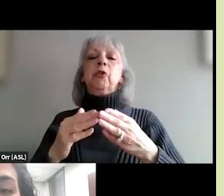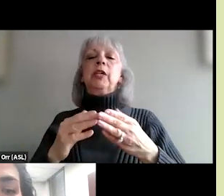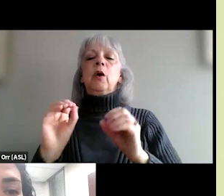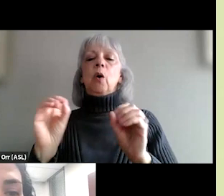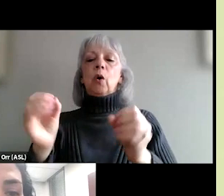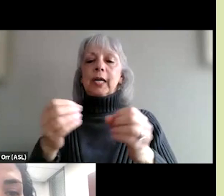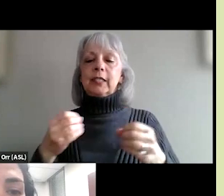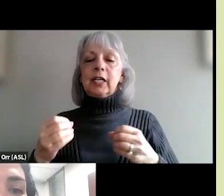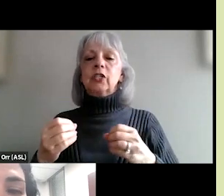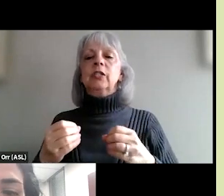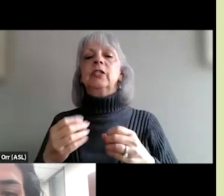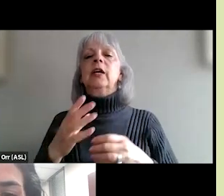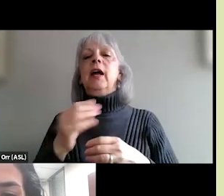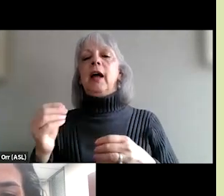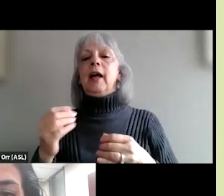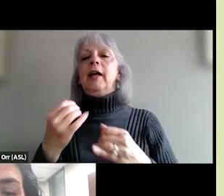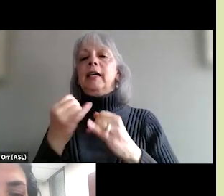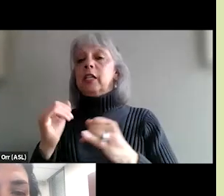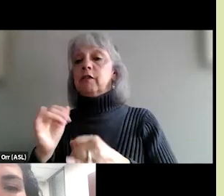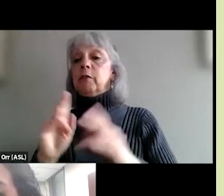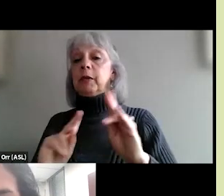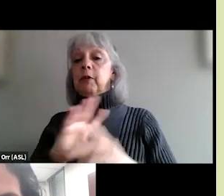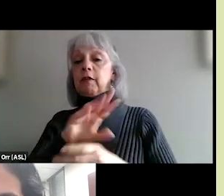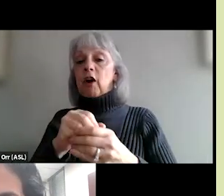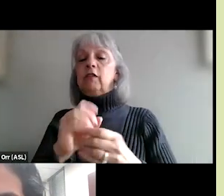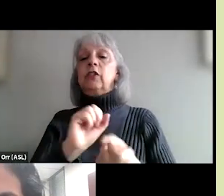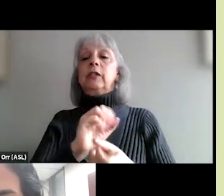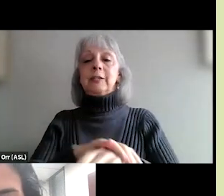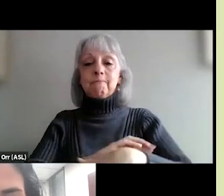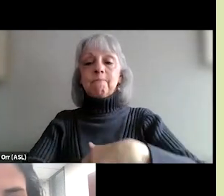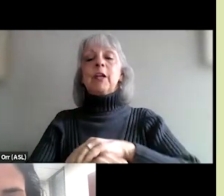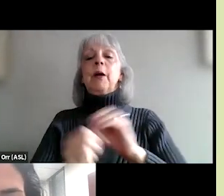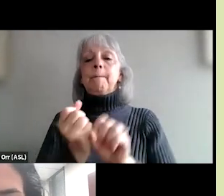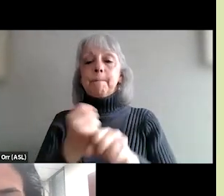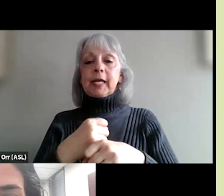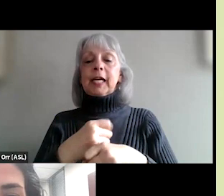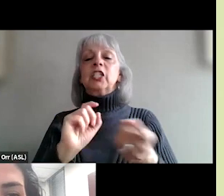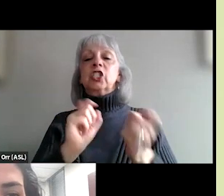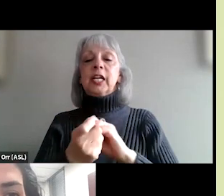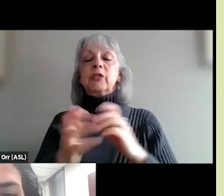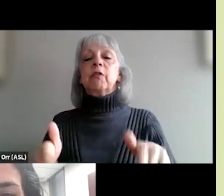e individuos que han estado a la vanguardia y en el terreno día tras día ofreciendo servicios y escuchando las historias